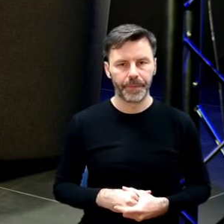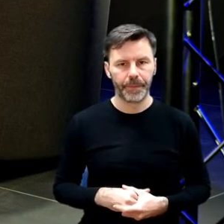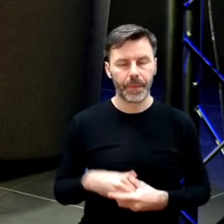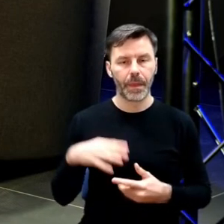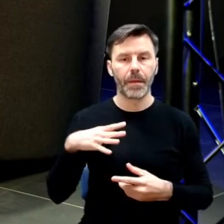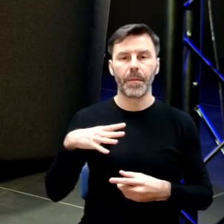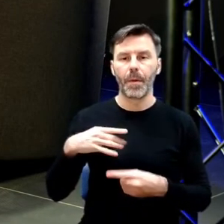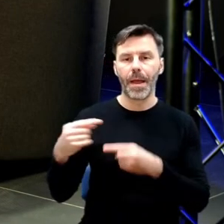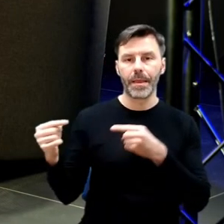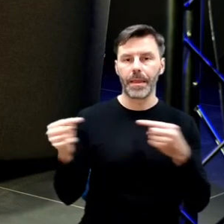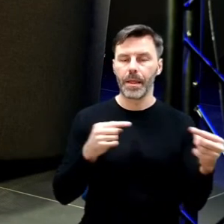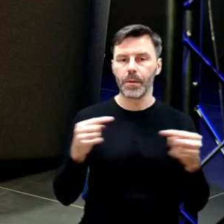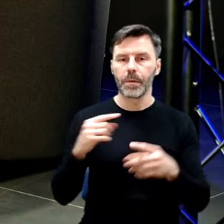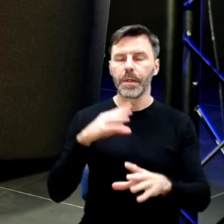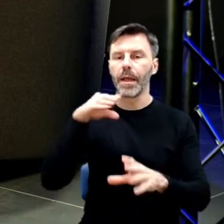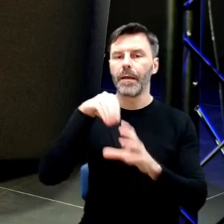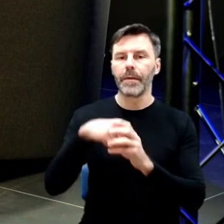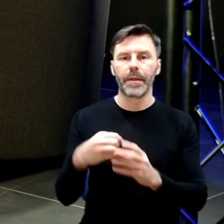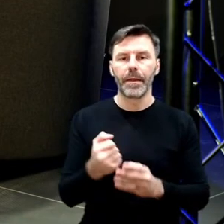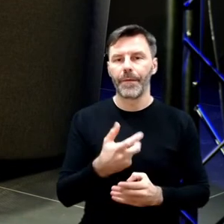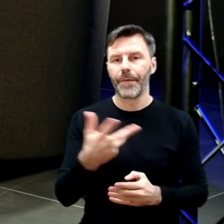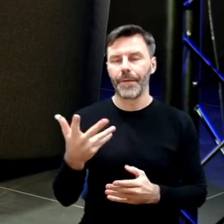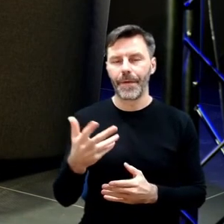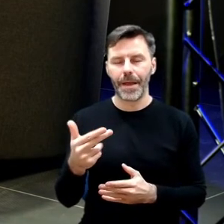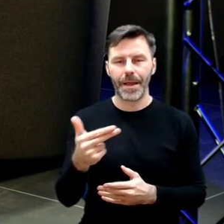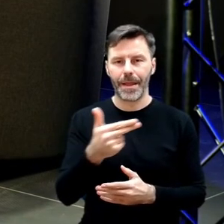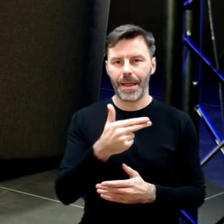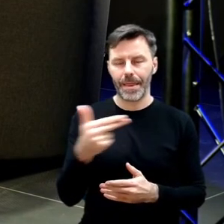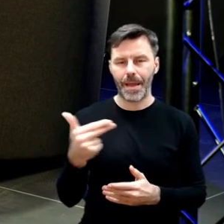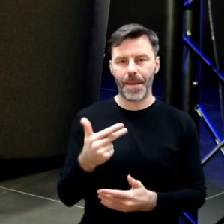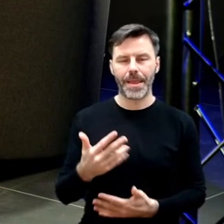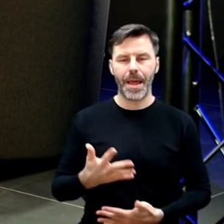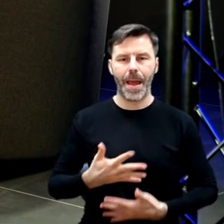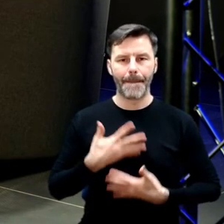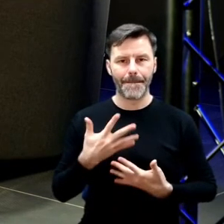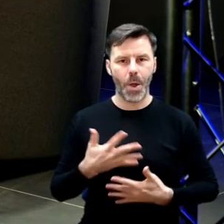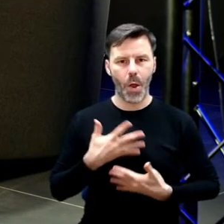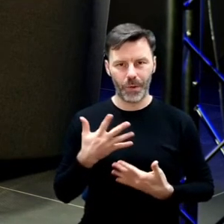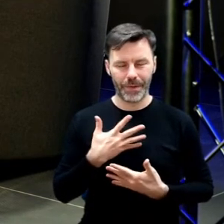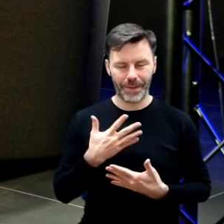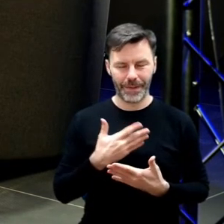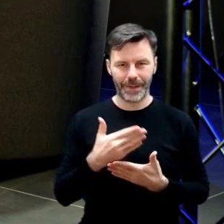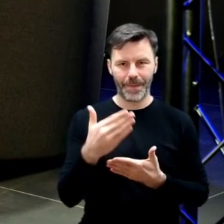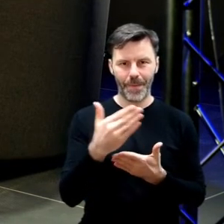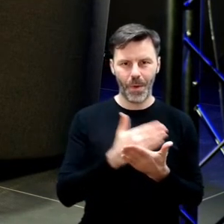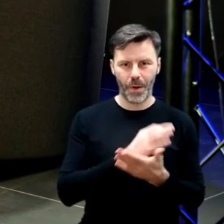dotyczących emocji związanych z programem rządowym, jakim jest Mieszkanie+.